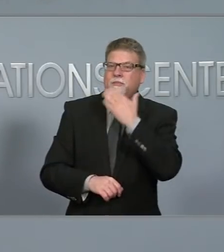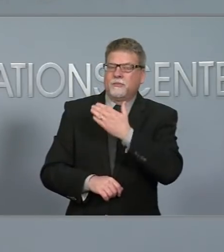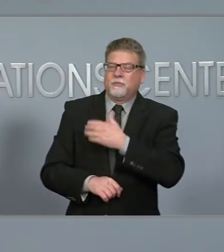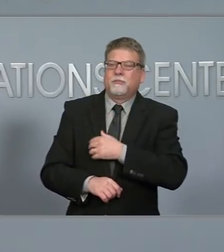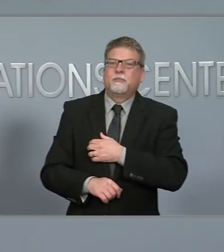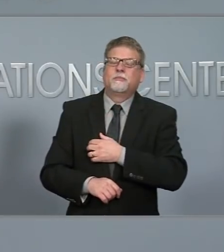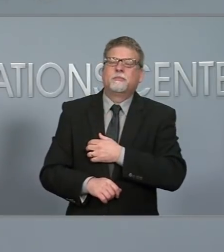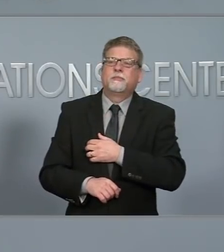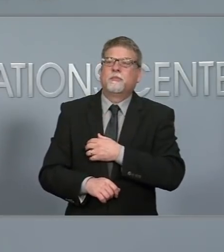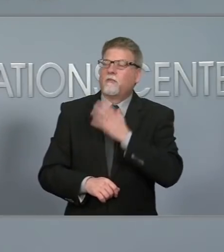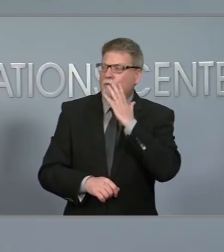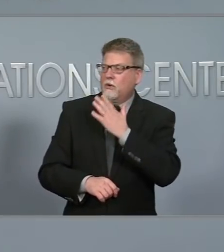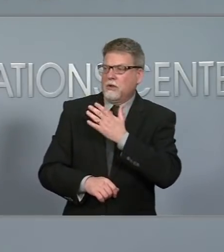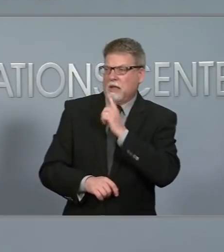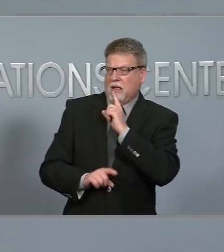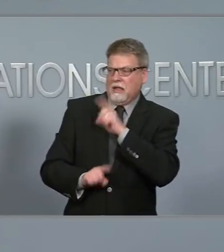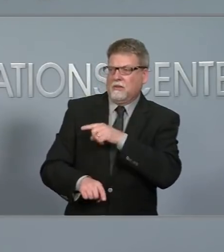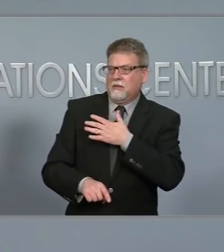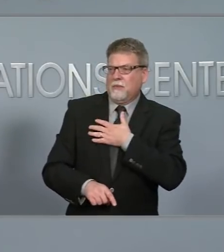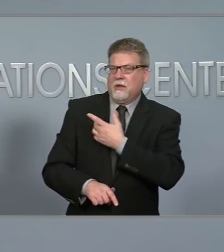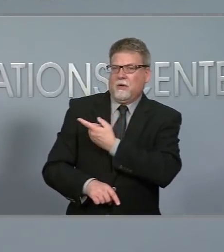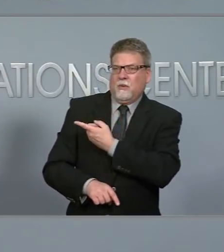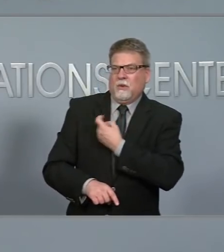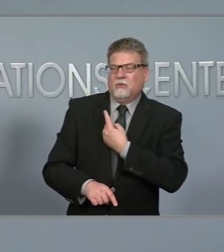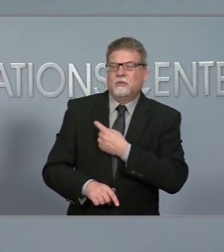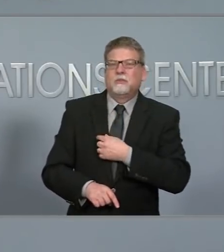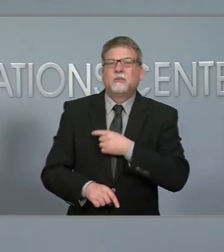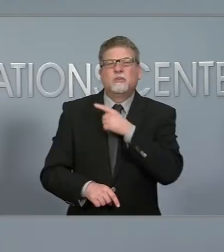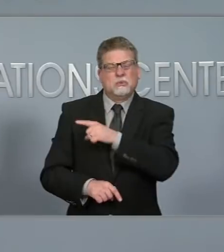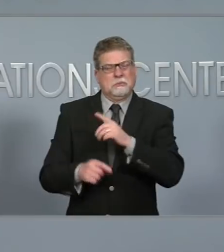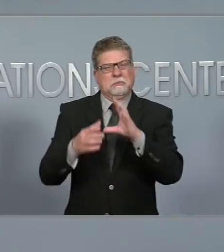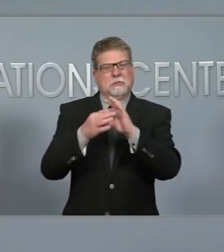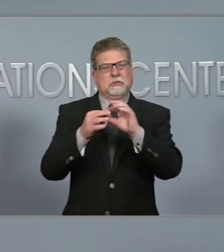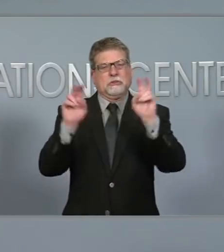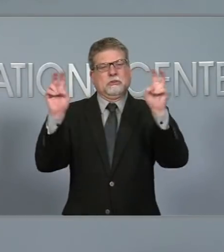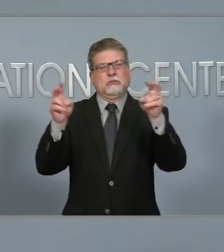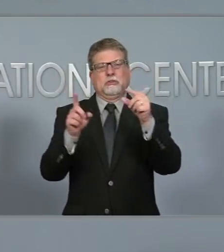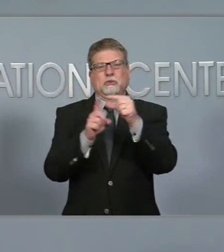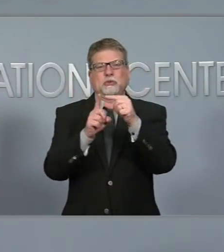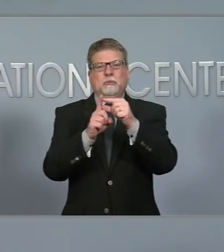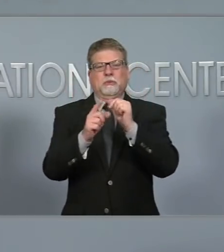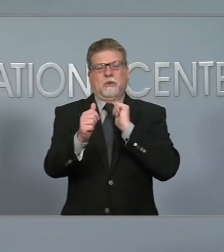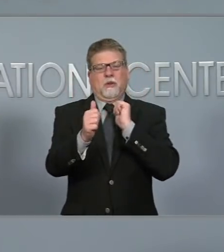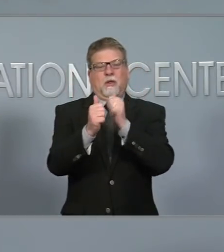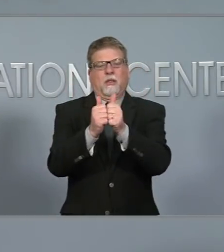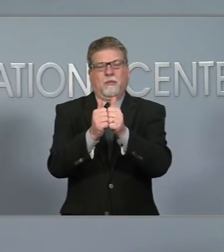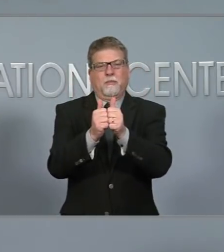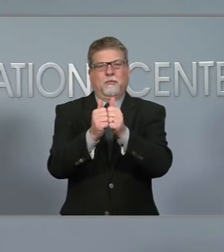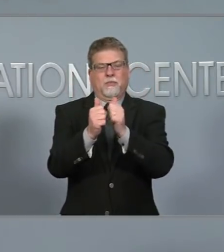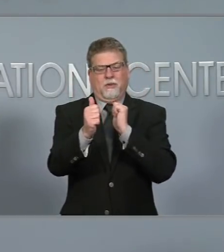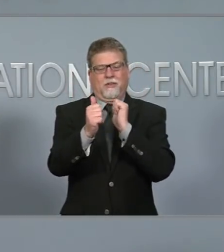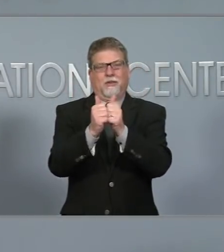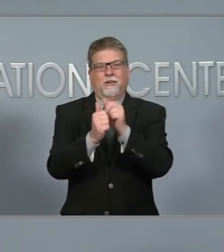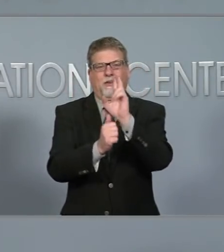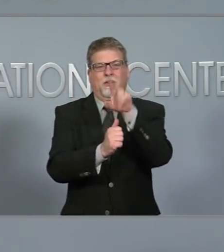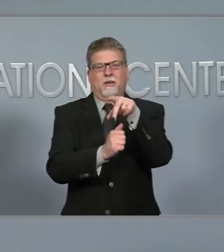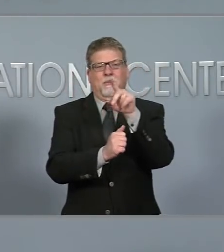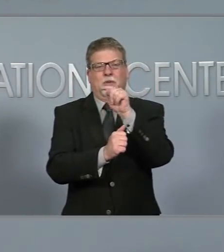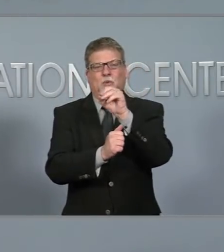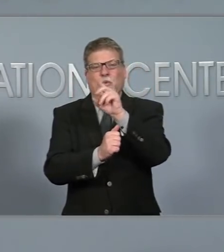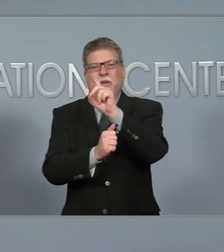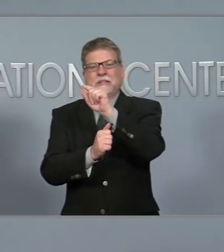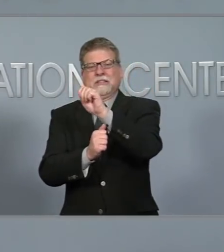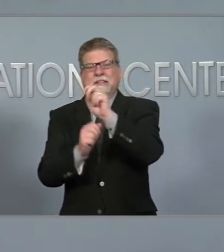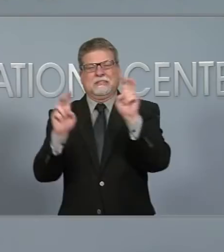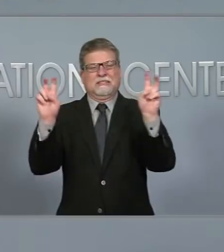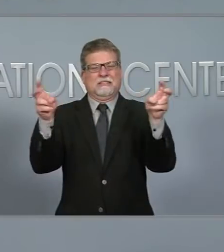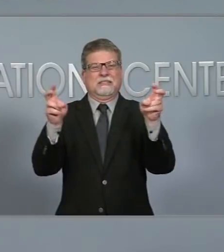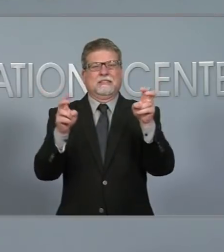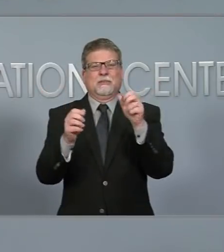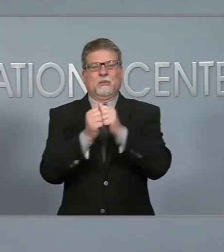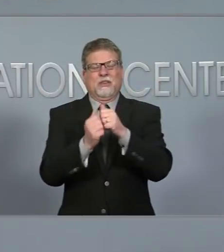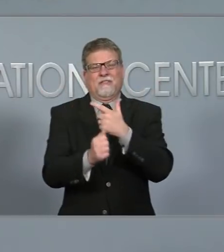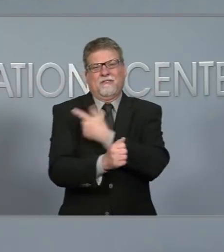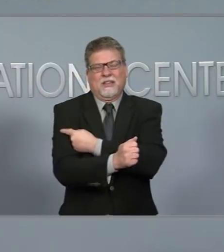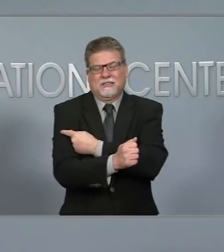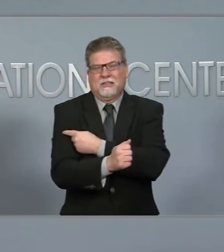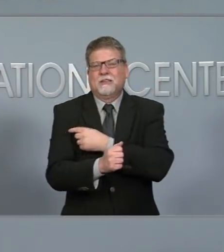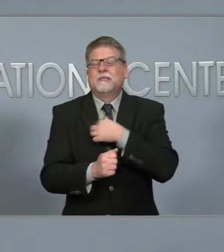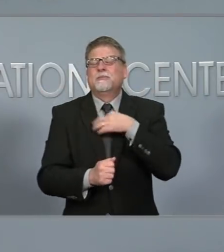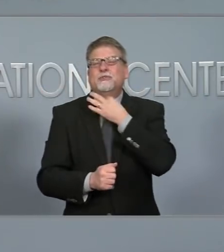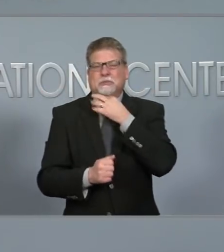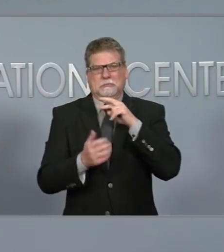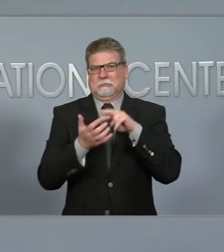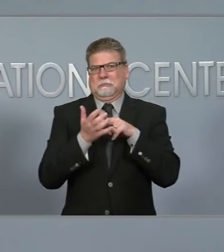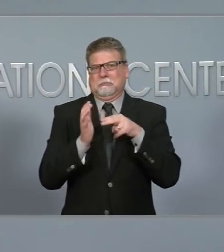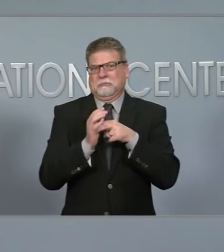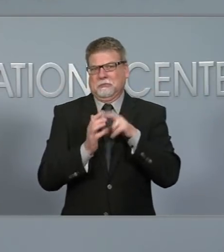aceptable de